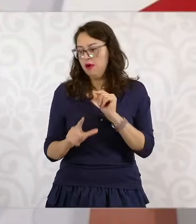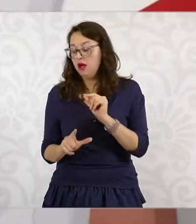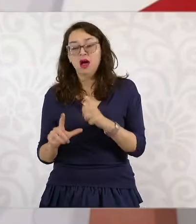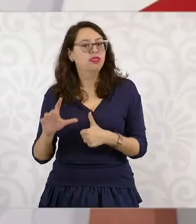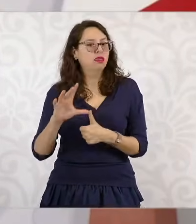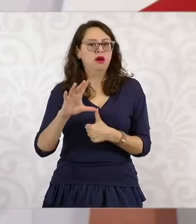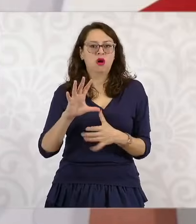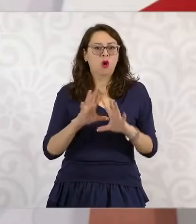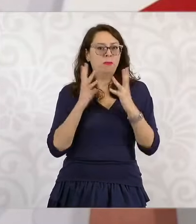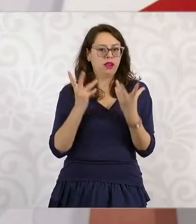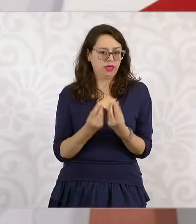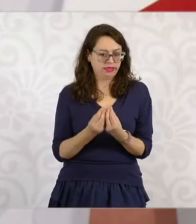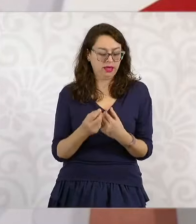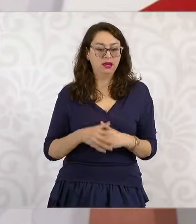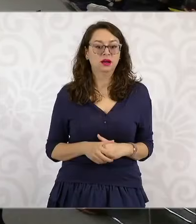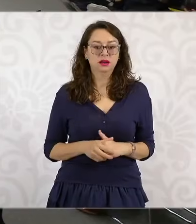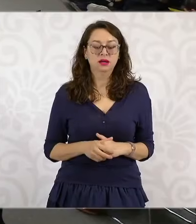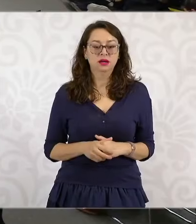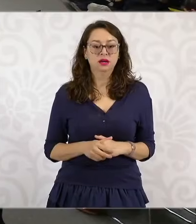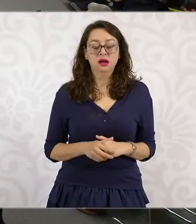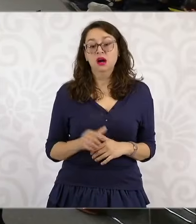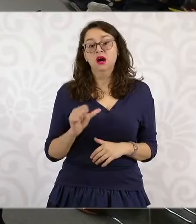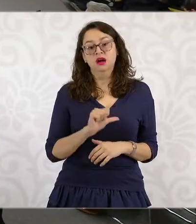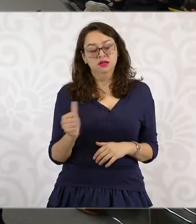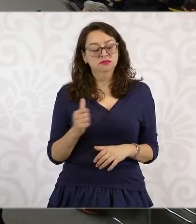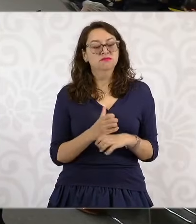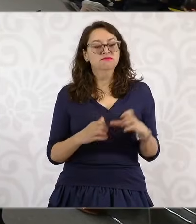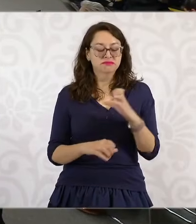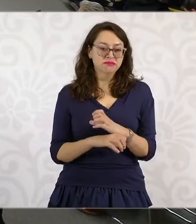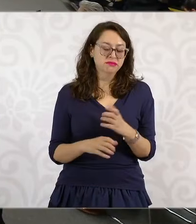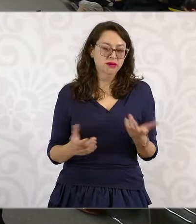Ah, también les quiero decir de esto. Ah, una cosa que a mí me encanta del reporte que estamos